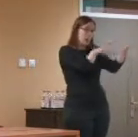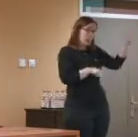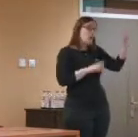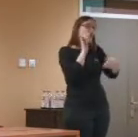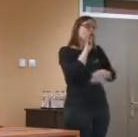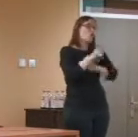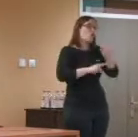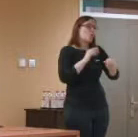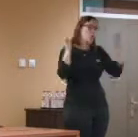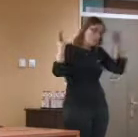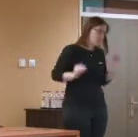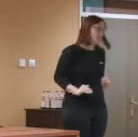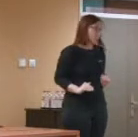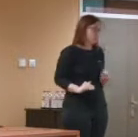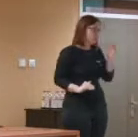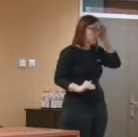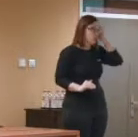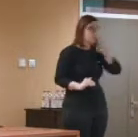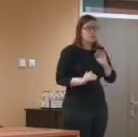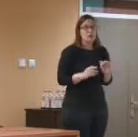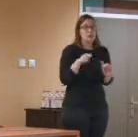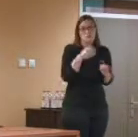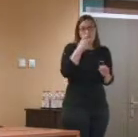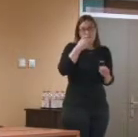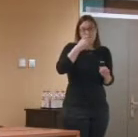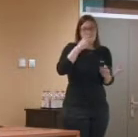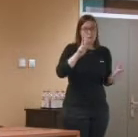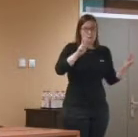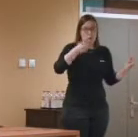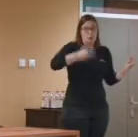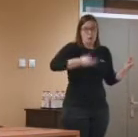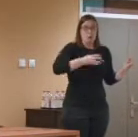porque la sociedad valenciana hemos tenido un gran